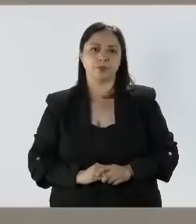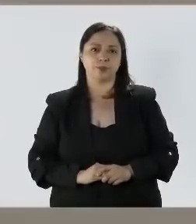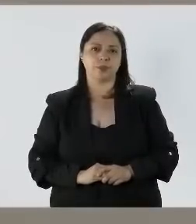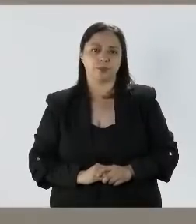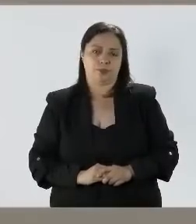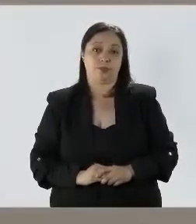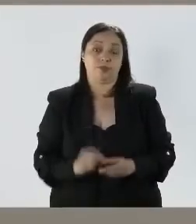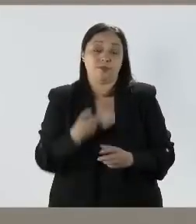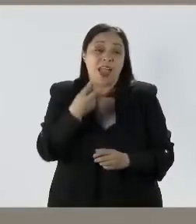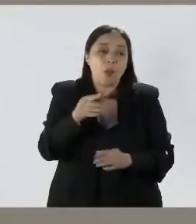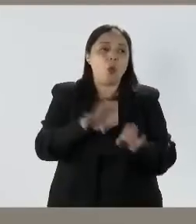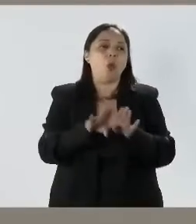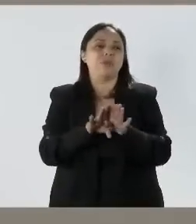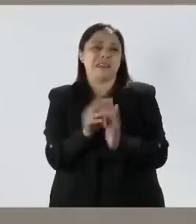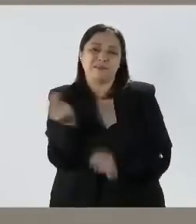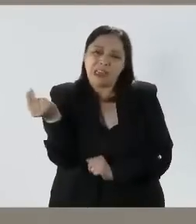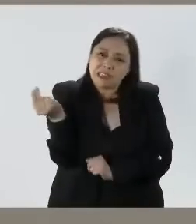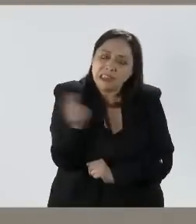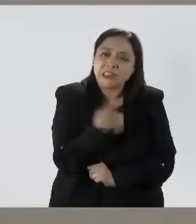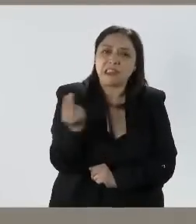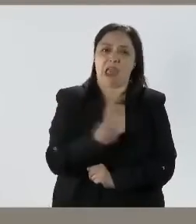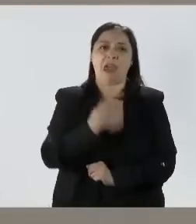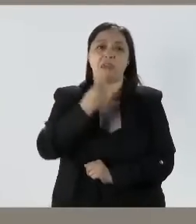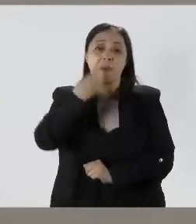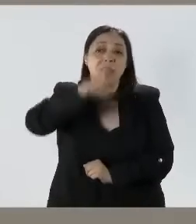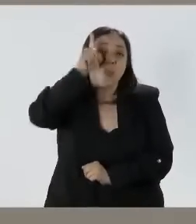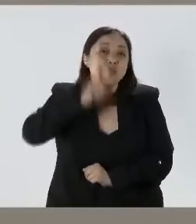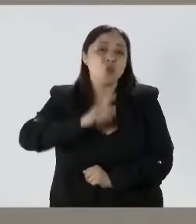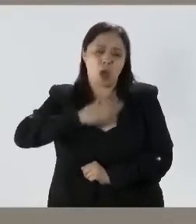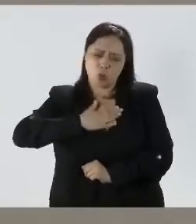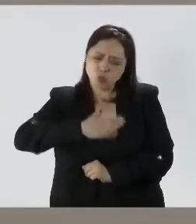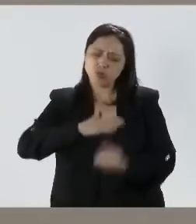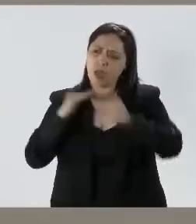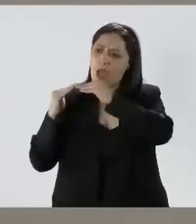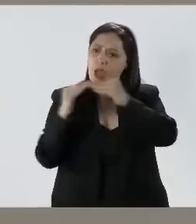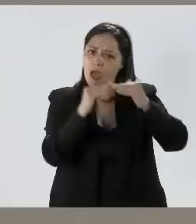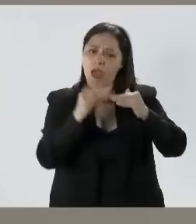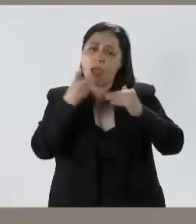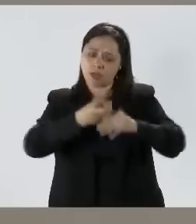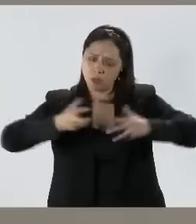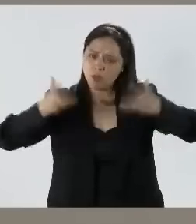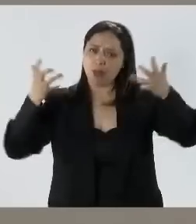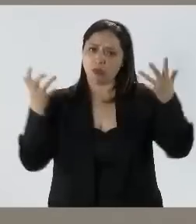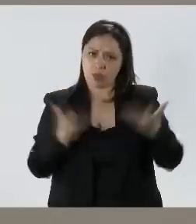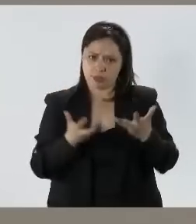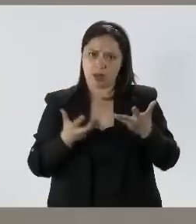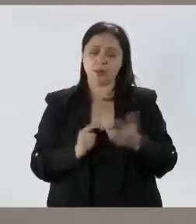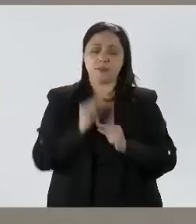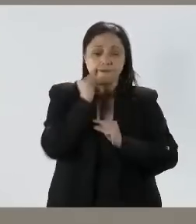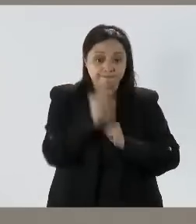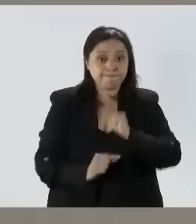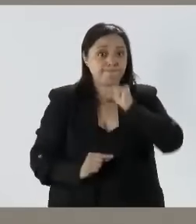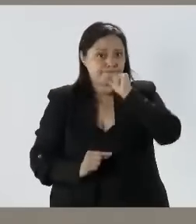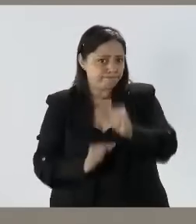gran necesidad y hacer justicia a las mujeres y estaremos avanzábamos